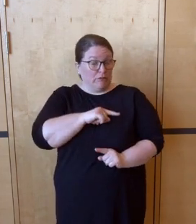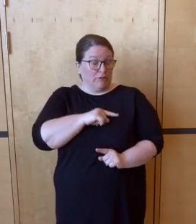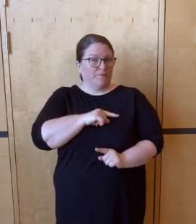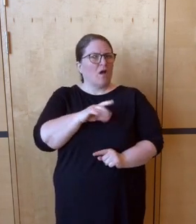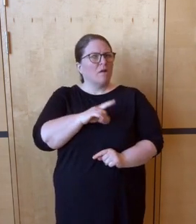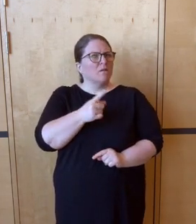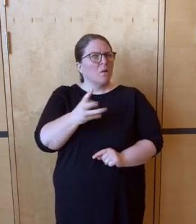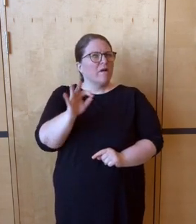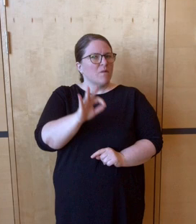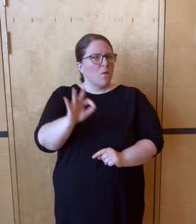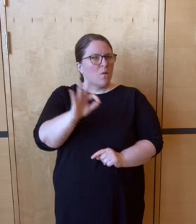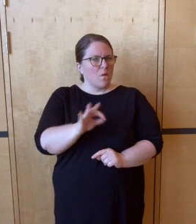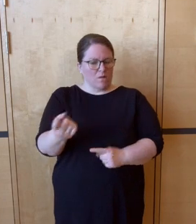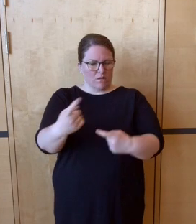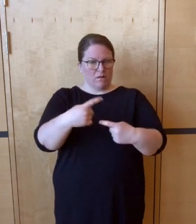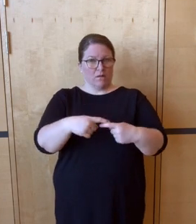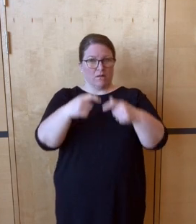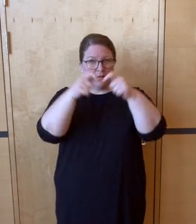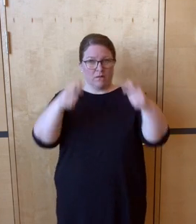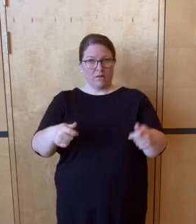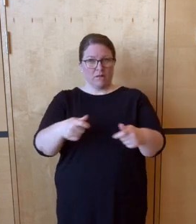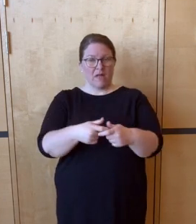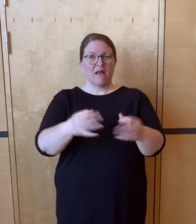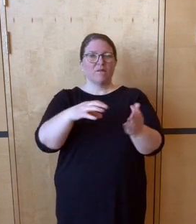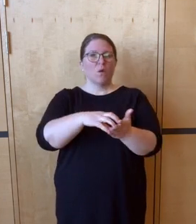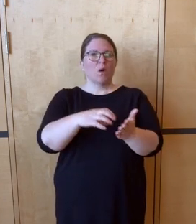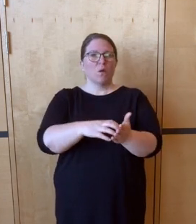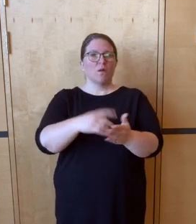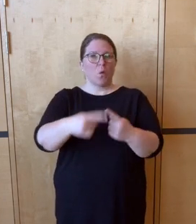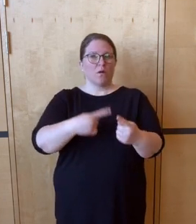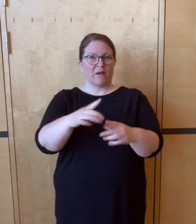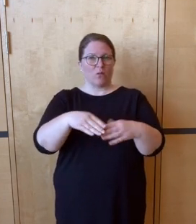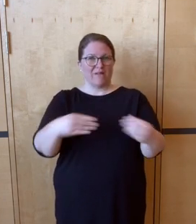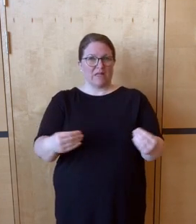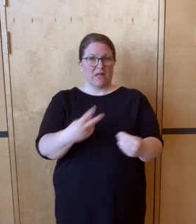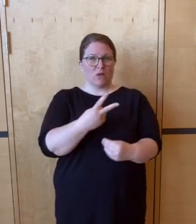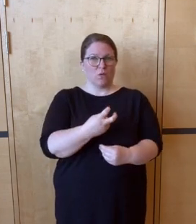I dokumentet Skellefteå kommuns årsredovisning 2021 korrigerad version